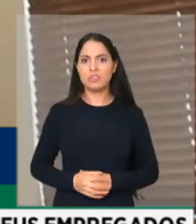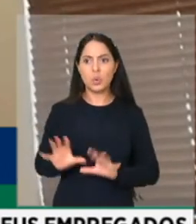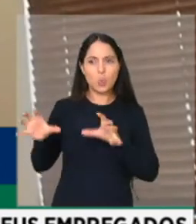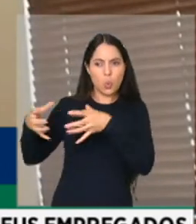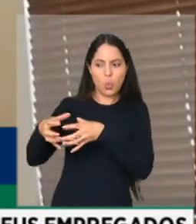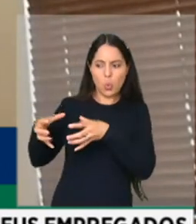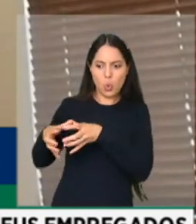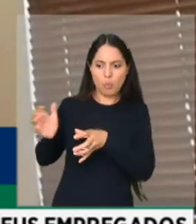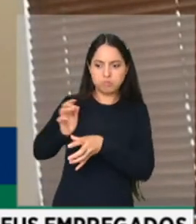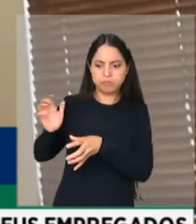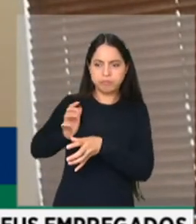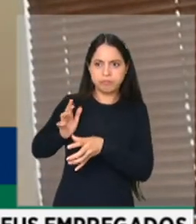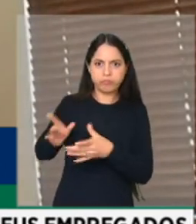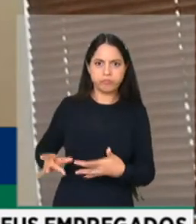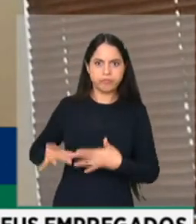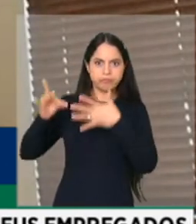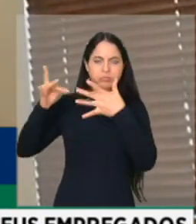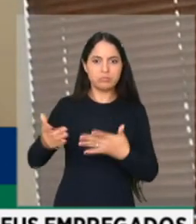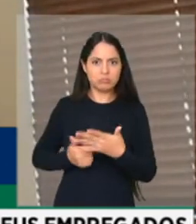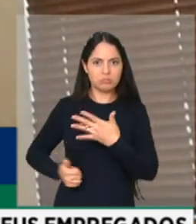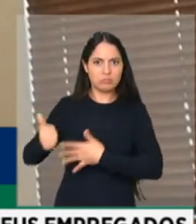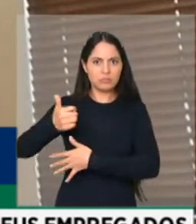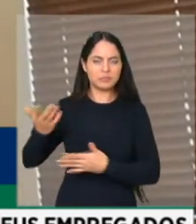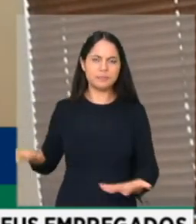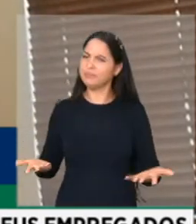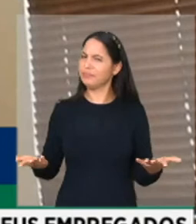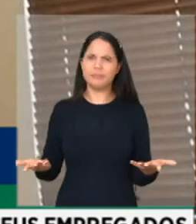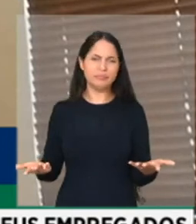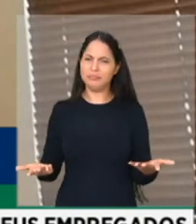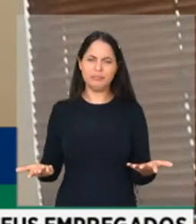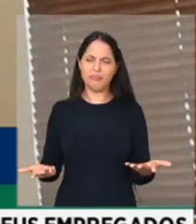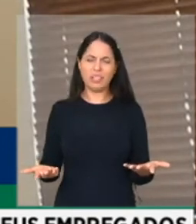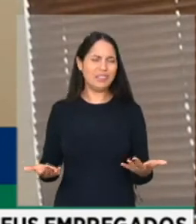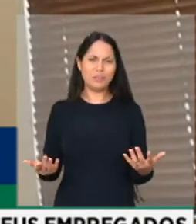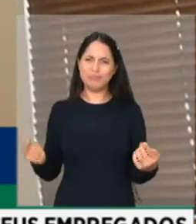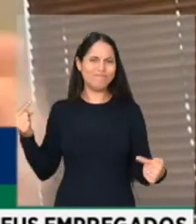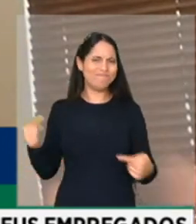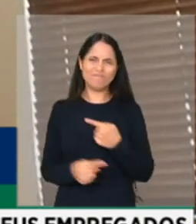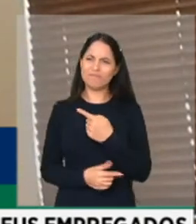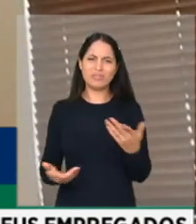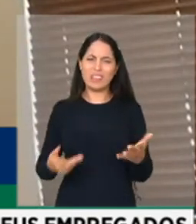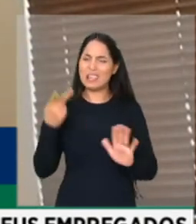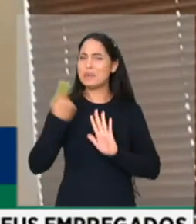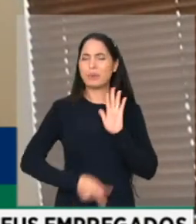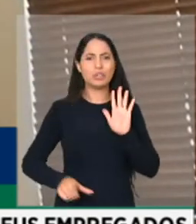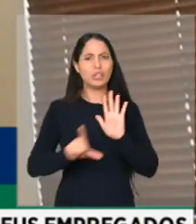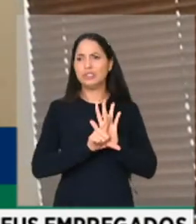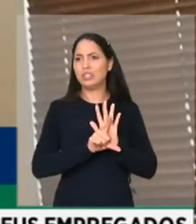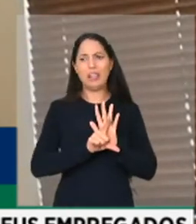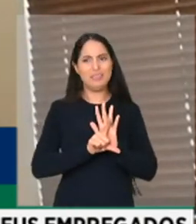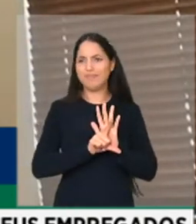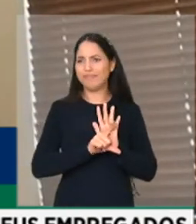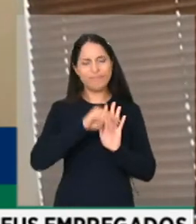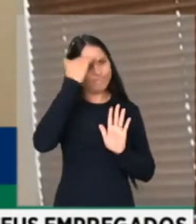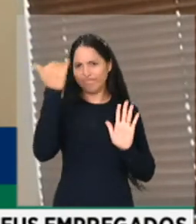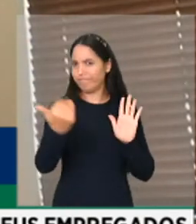SEGMENTOS DA SOCIEDADE. ENTÃO NÃO TEM CONDIÇÃO A APROVAÇÃO DESSA EMENDA ESSE DESSE PROJETO QUE PROPÕE...